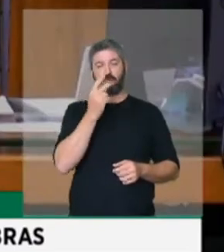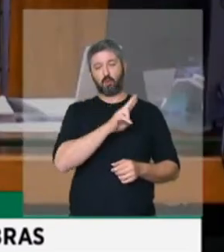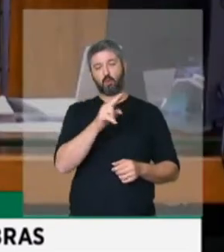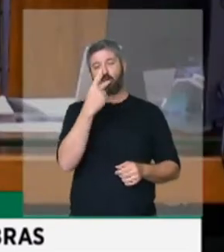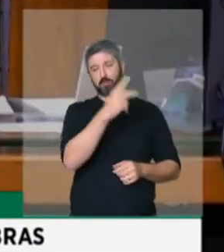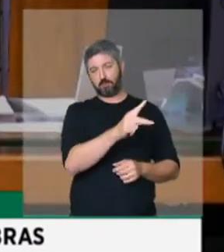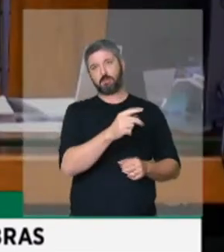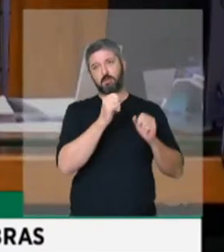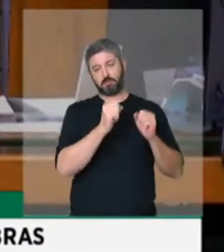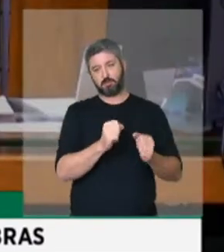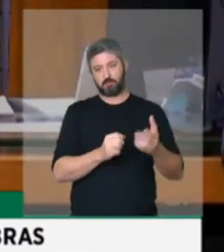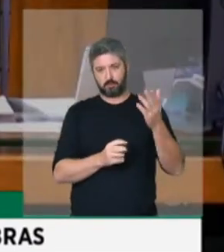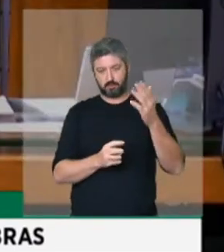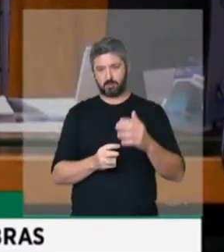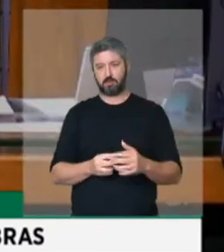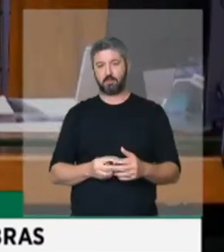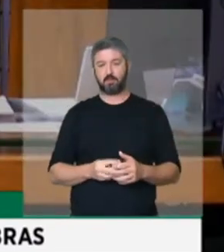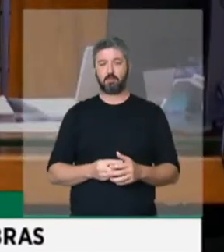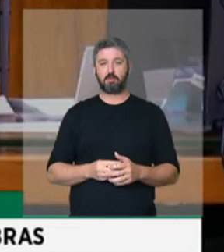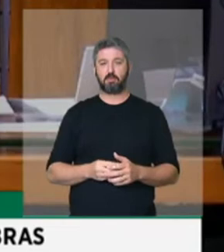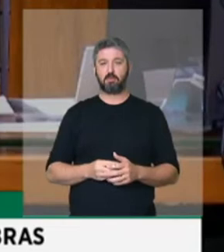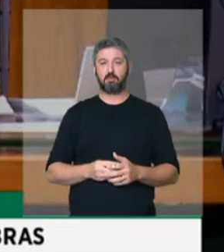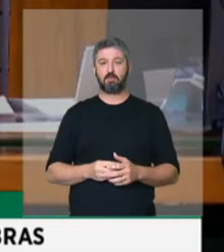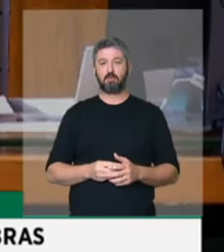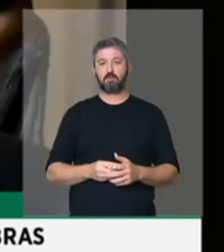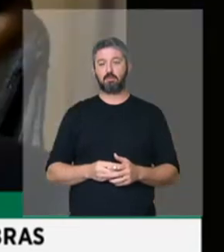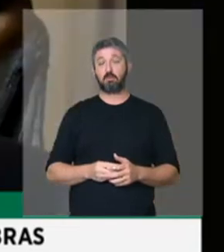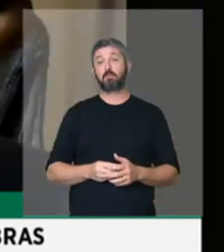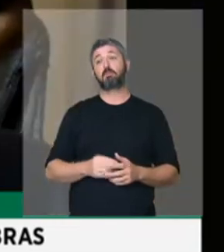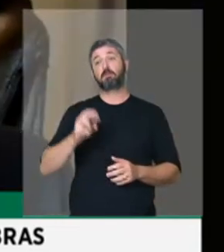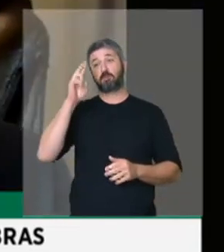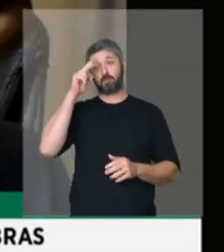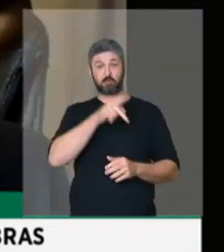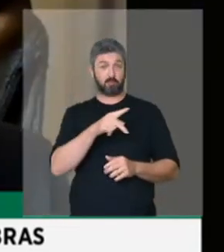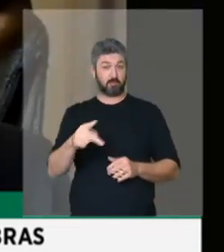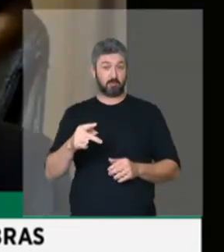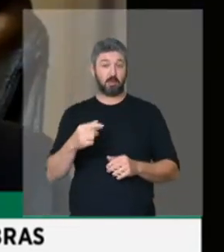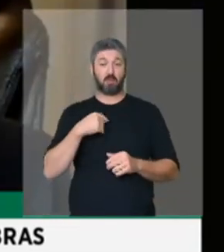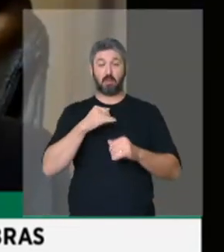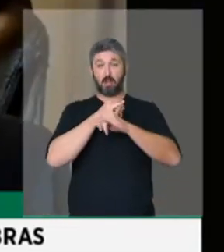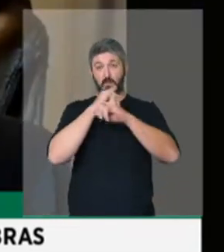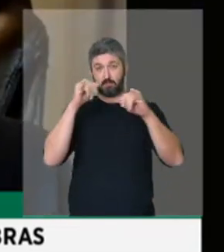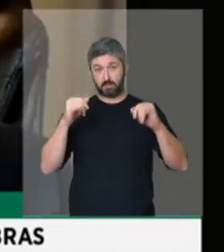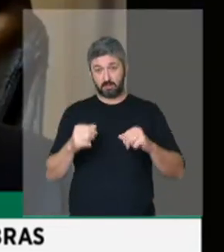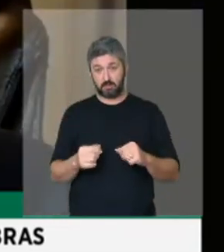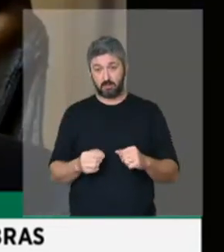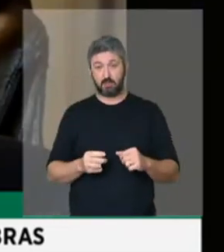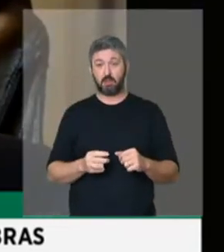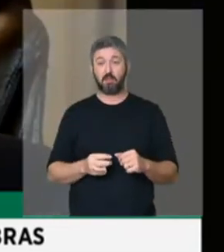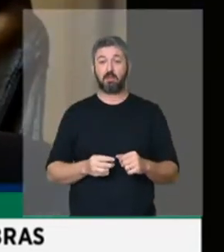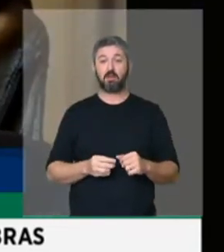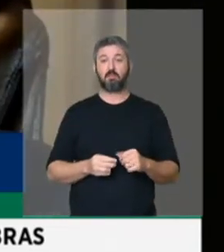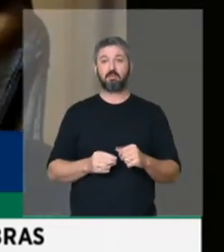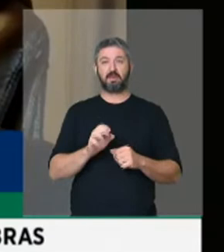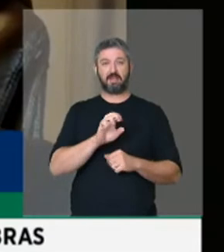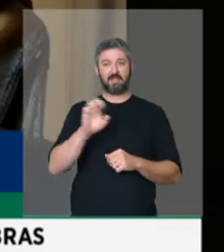PRESIDENTE... COMO ORIENTA O REPUBLICANOS. [DEPUTADO]: PRESIDENTE EU FUI CITADO É IMPORTANTE, POSSO FALAR PRESIDENTE. PRESIDENTE POSSO FALAR? -- [PRESIDENTE]: PODE